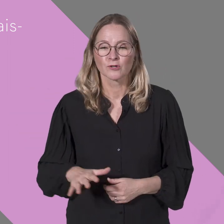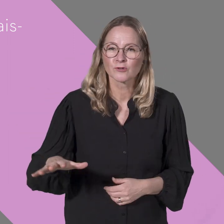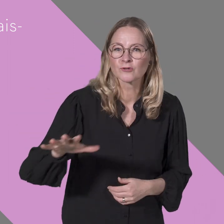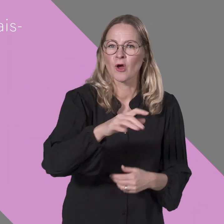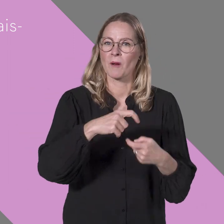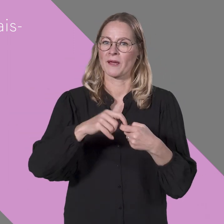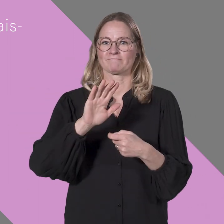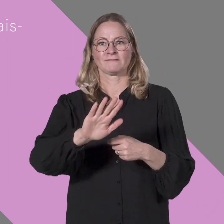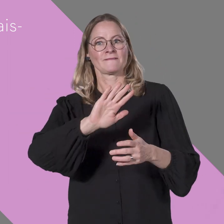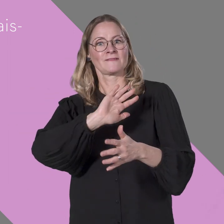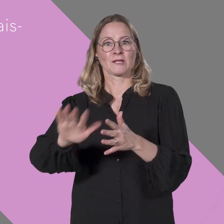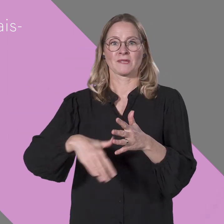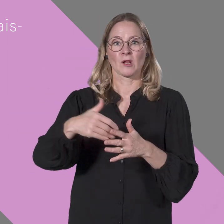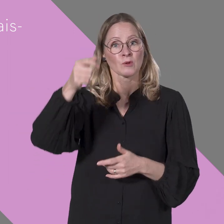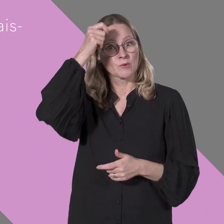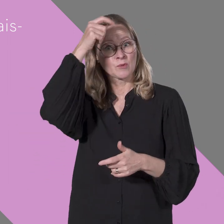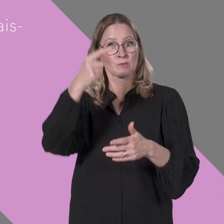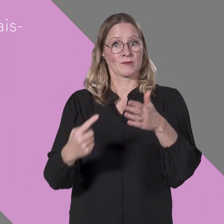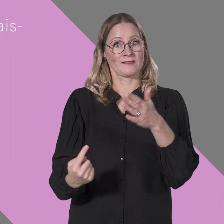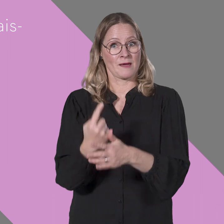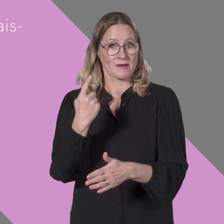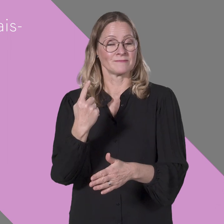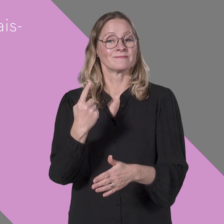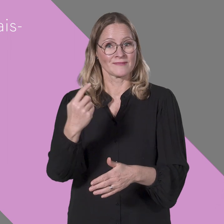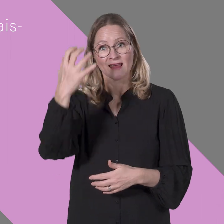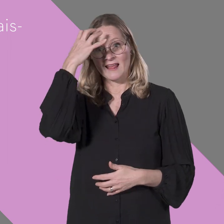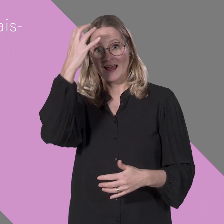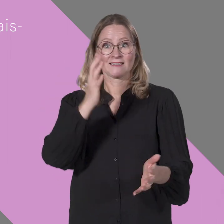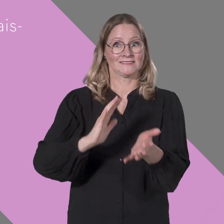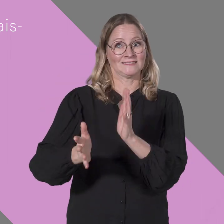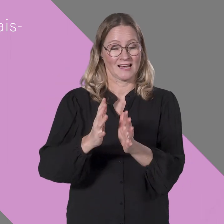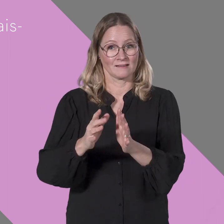Koko perheen viittomakielinen kulttuuritapahtuma HELsign -